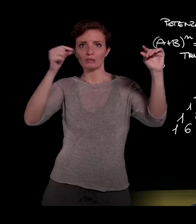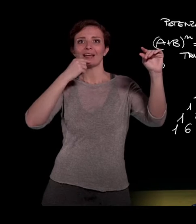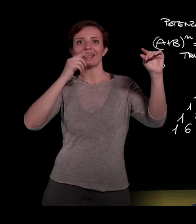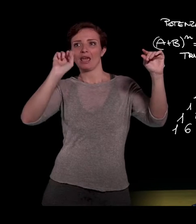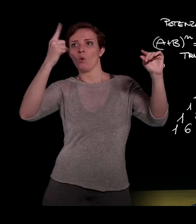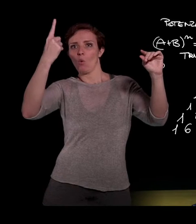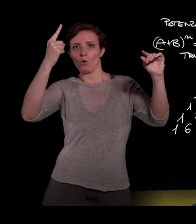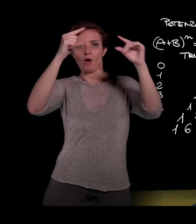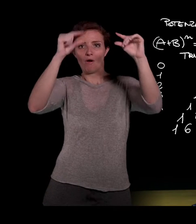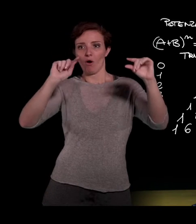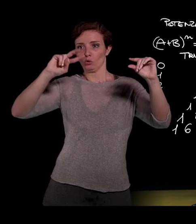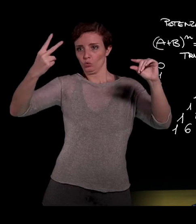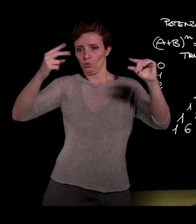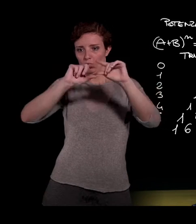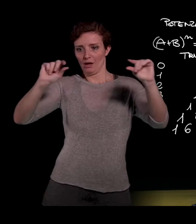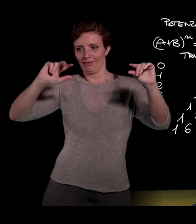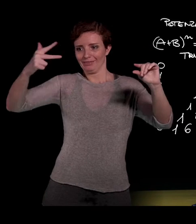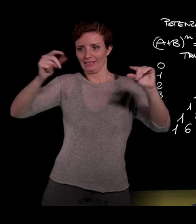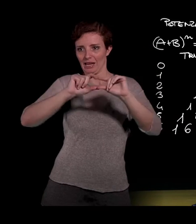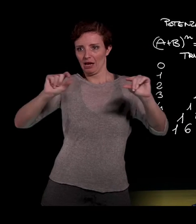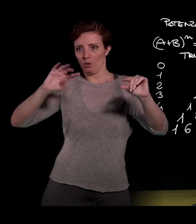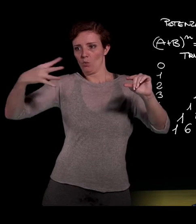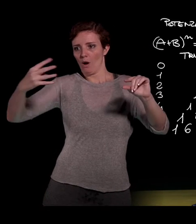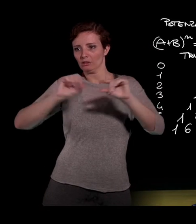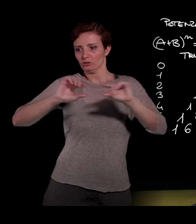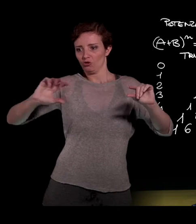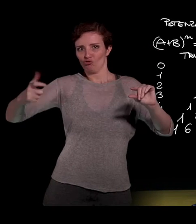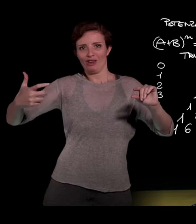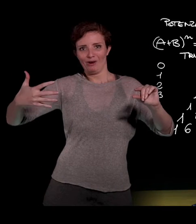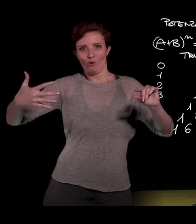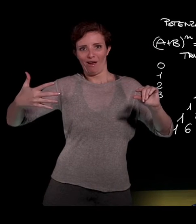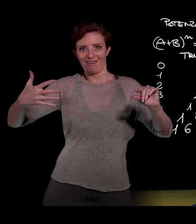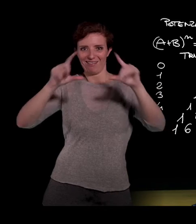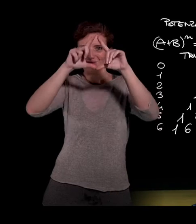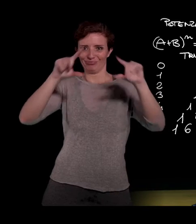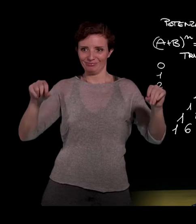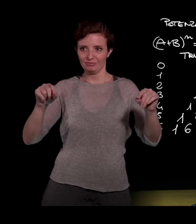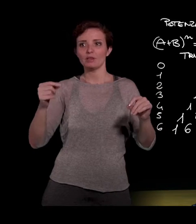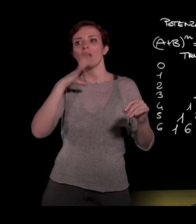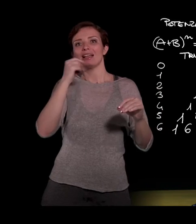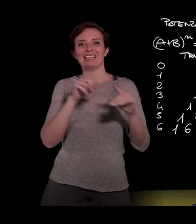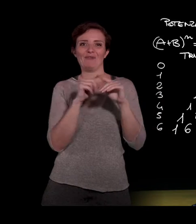poi 2, 3, 4, 5 e così via. Quindi questa è (a+b)⁰